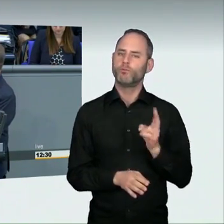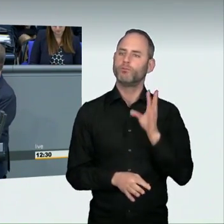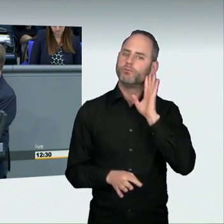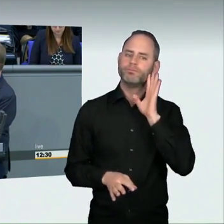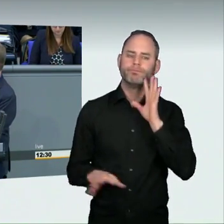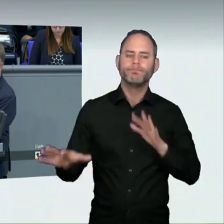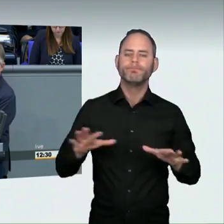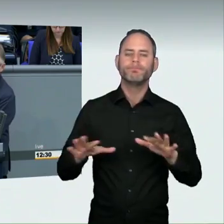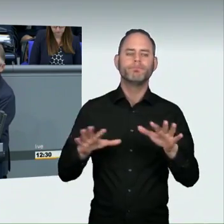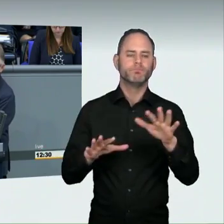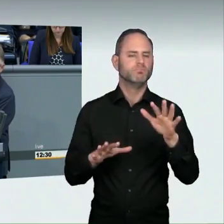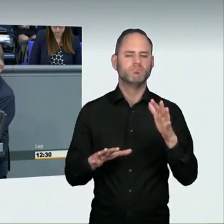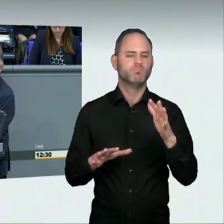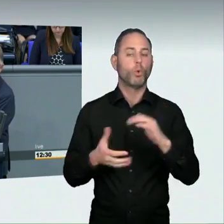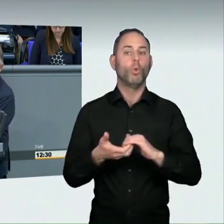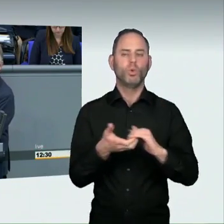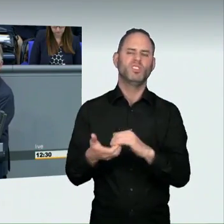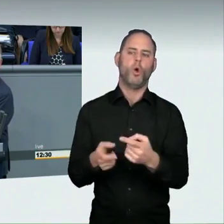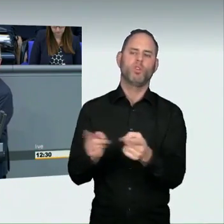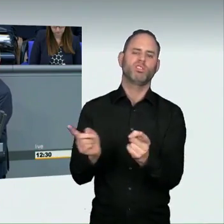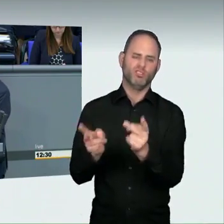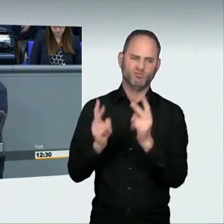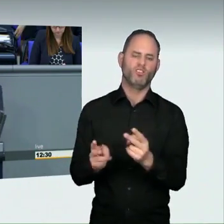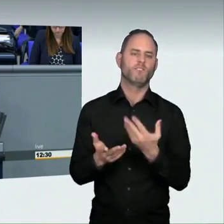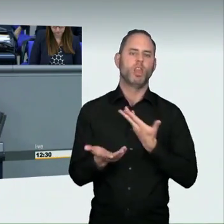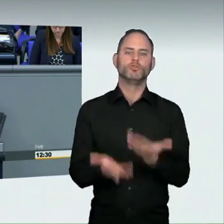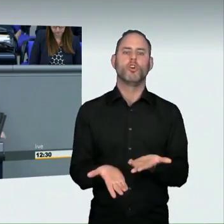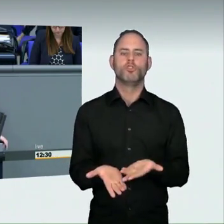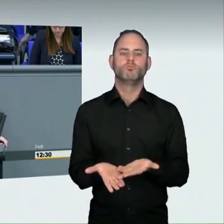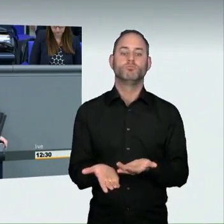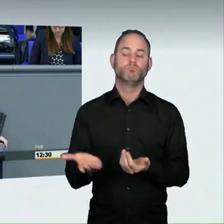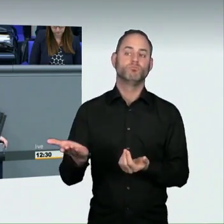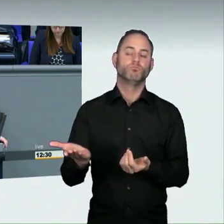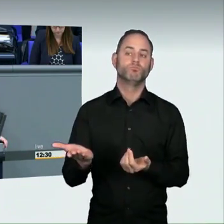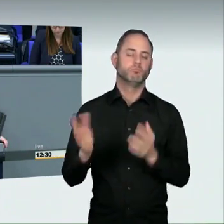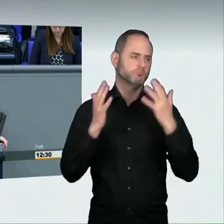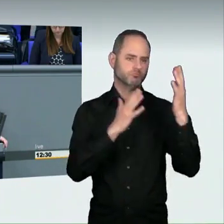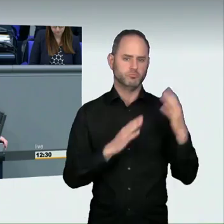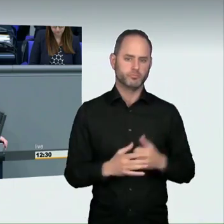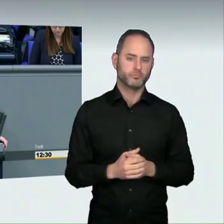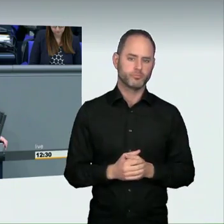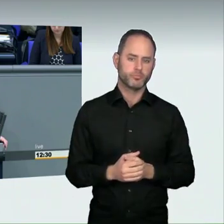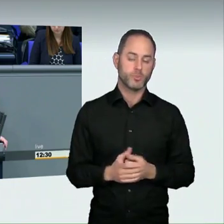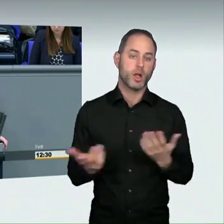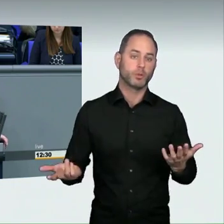wird so etwas wie in der Kopenhagener Straße gar nicht mehr möglich sein, weil danach bei Modernisierungen auch der Grundsatz